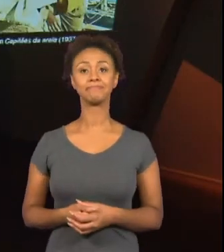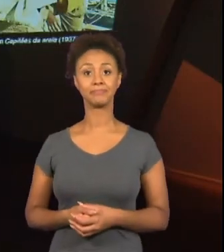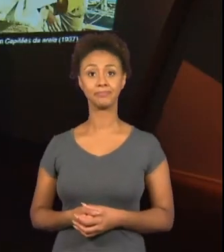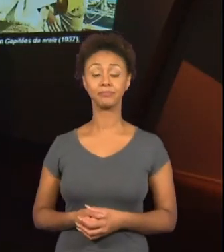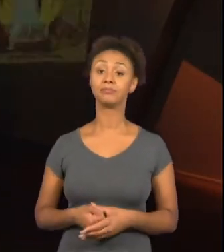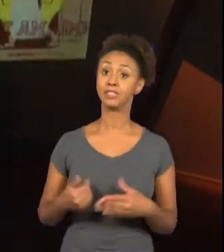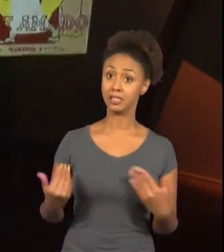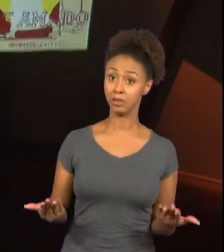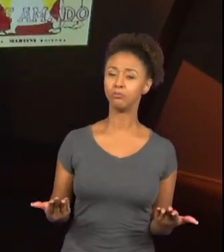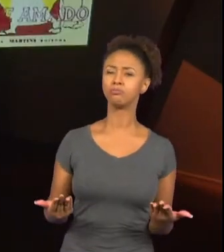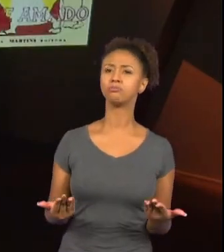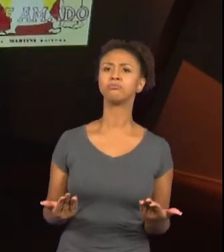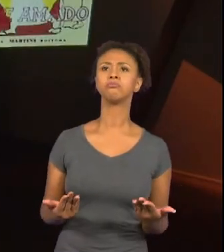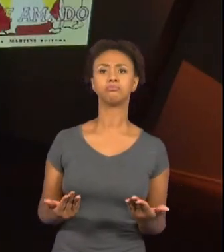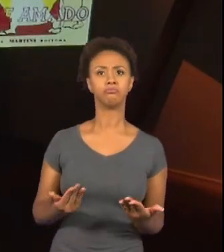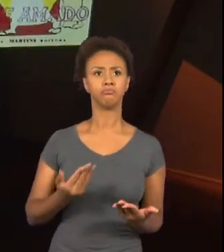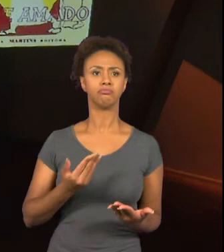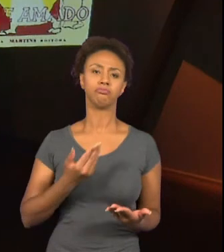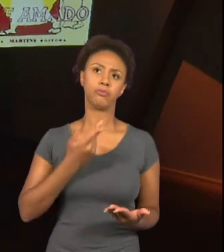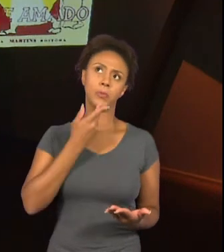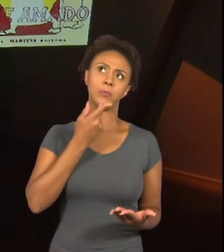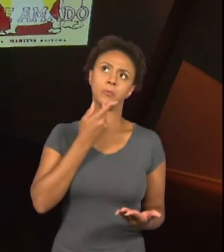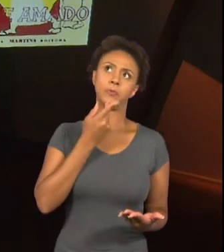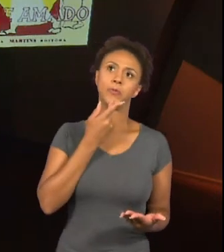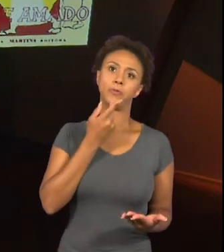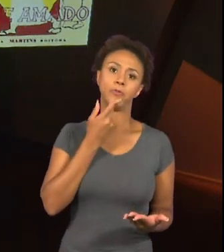PROPRIEDADE, VAMOS ASSIM, DO TEXTO LITERÁRIO.